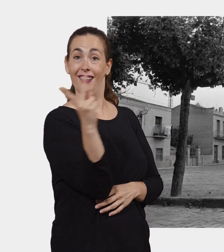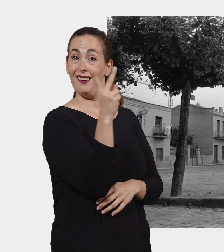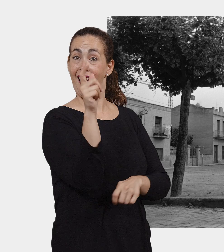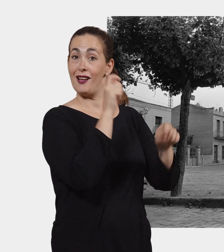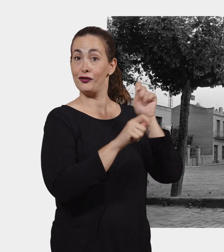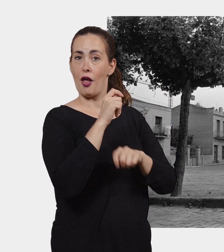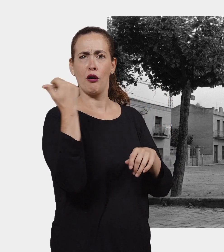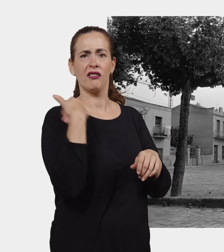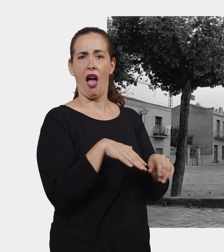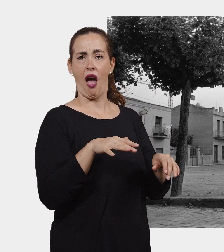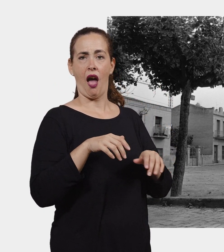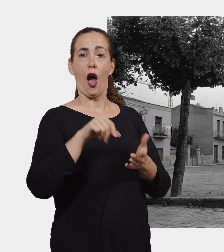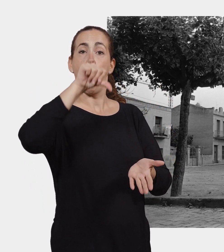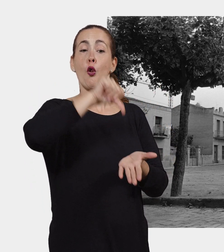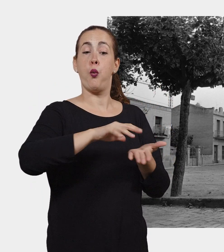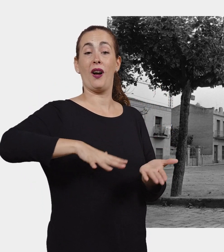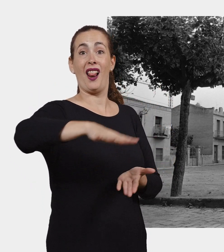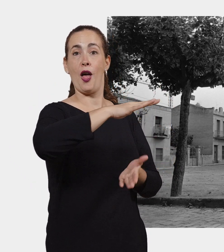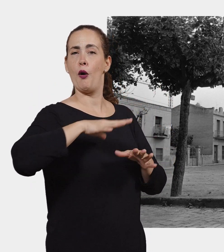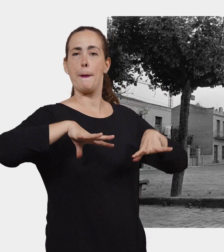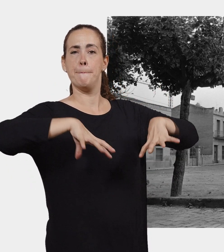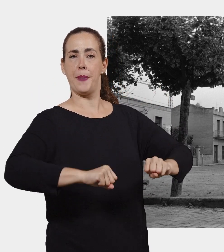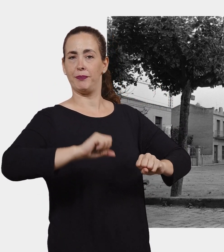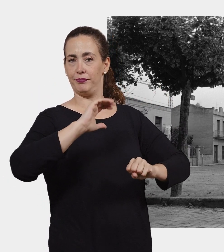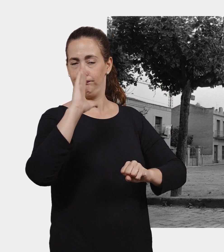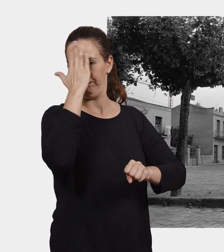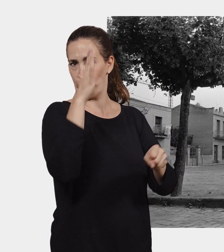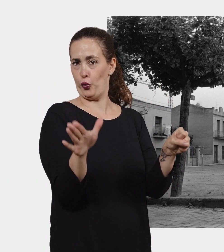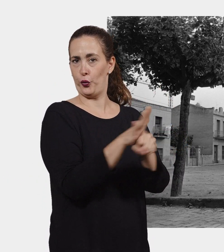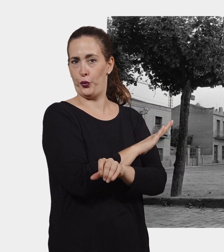Entre les dues cobreixen tot el nucli urbà.